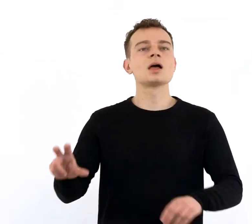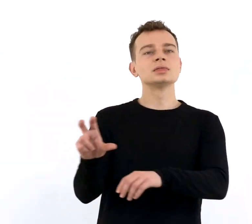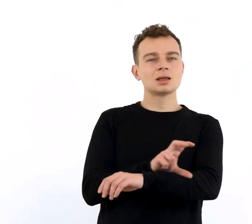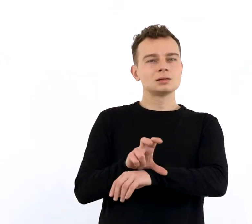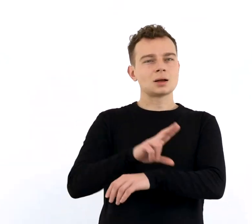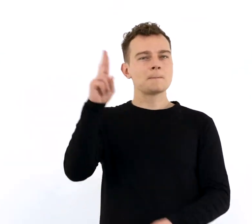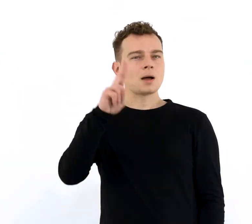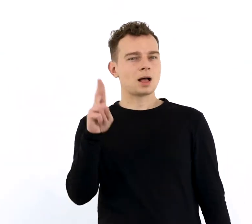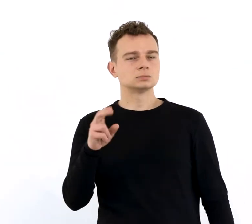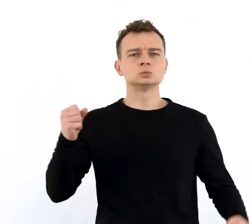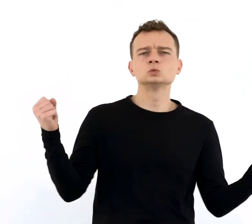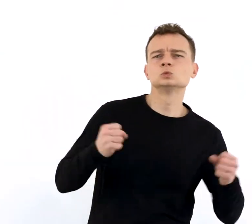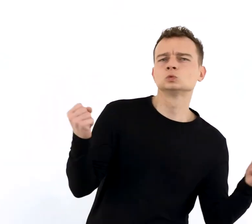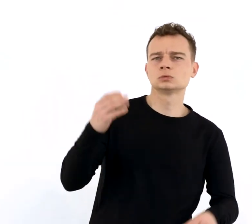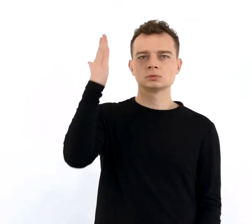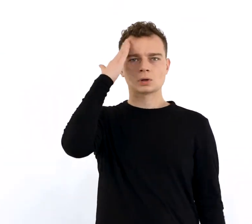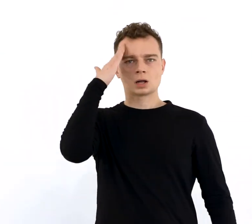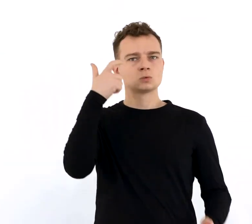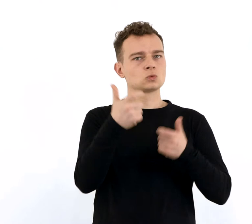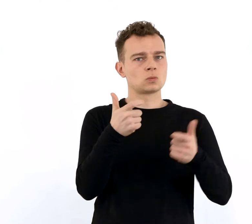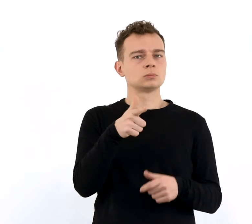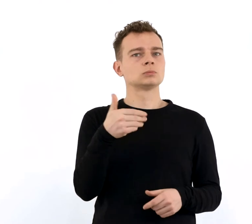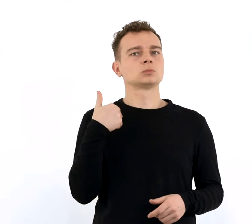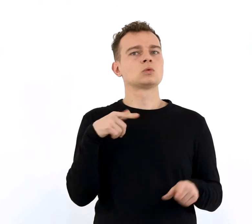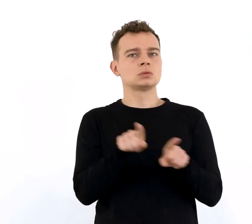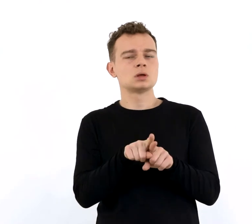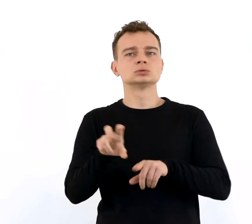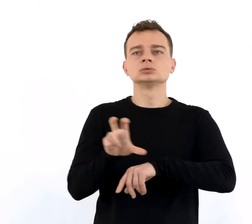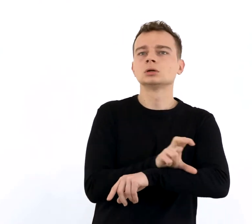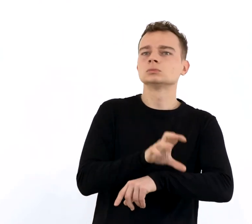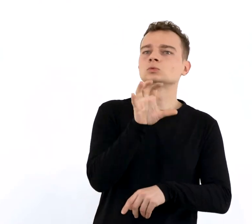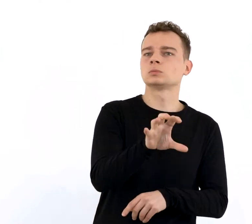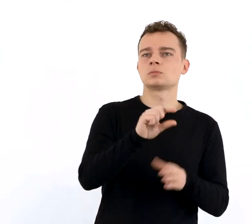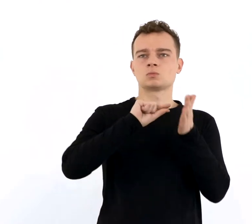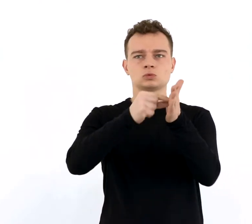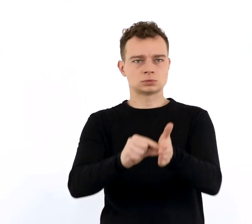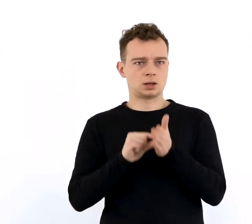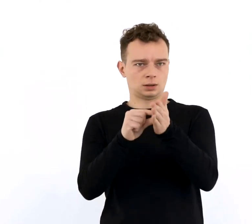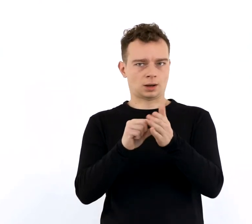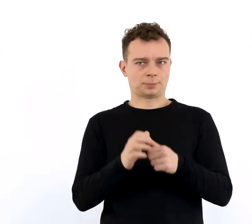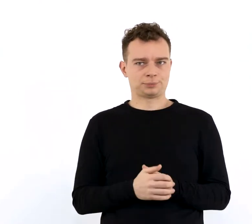Także szeroko stosowaną techniką malarską była technika mozaiki.